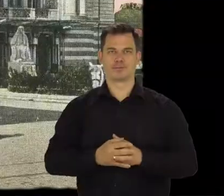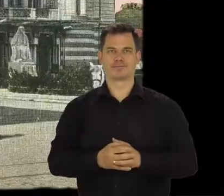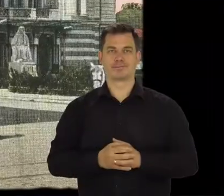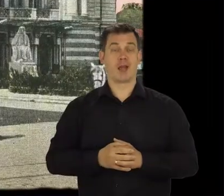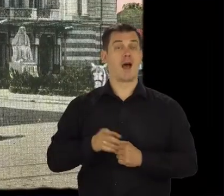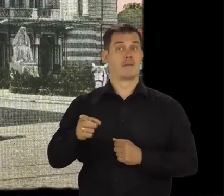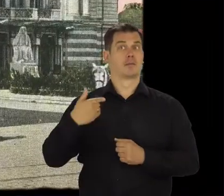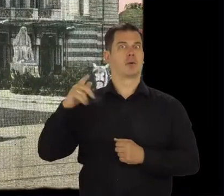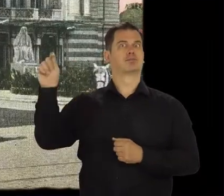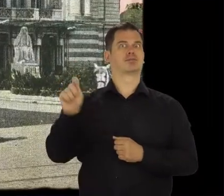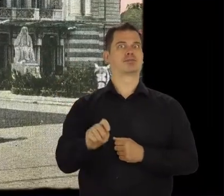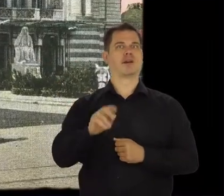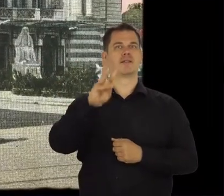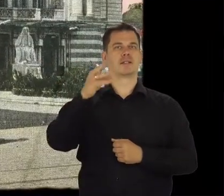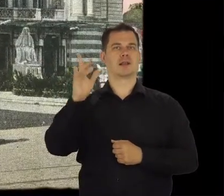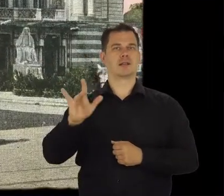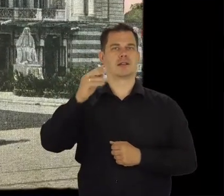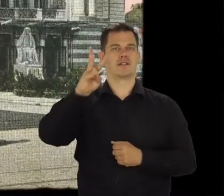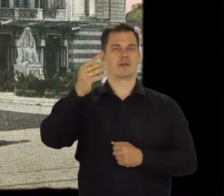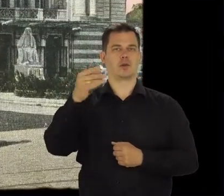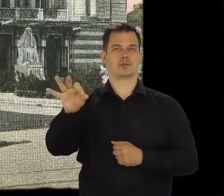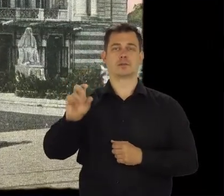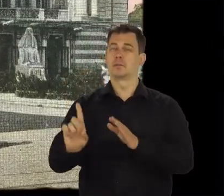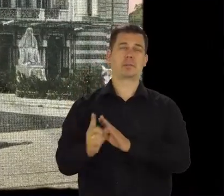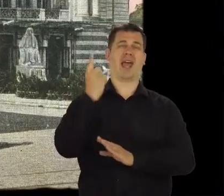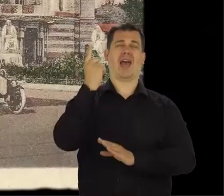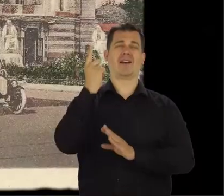W obecności premiera Wincentego Witosa odbył się pierwszy spektakl –